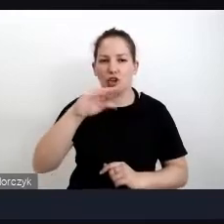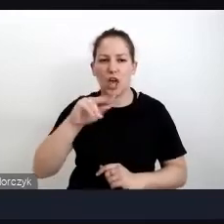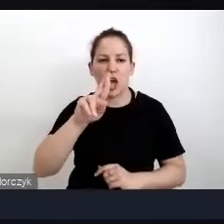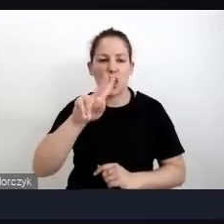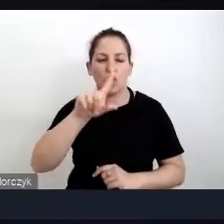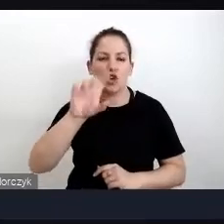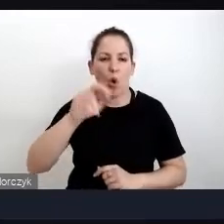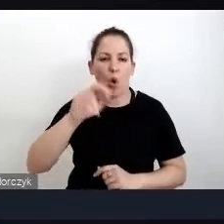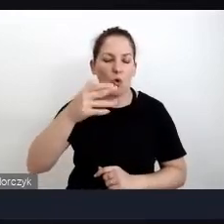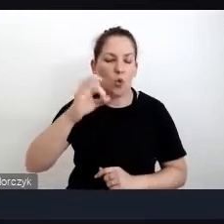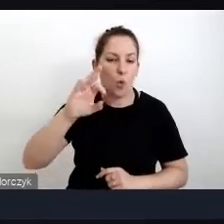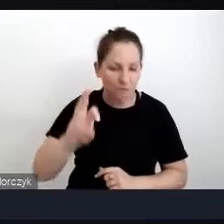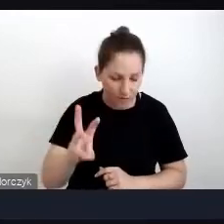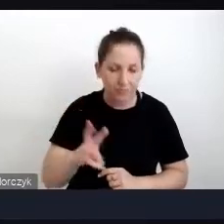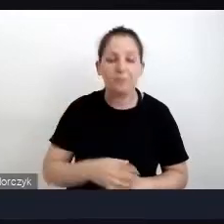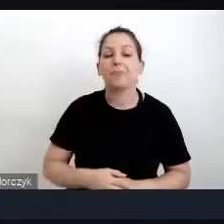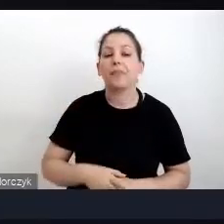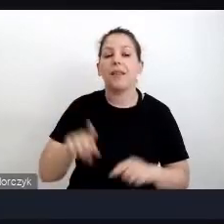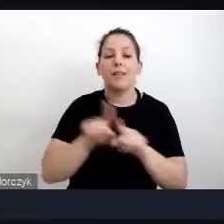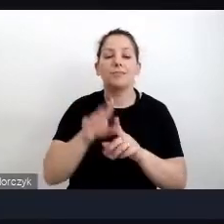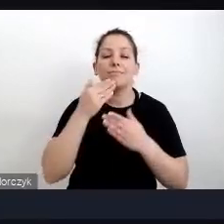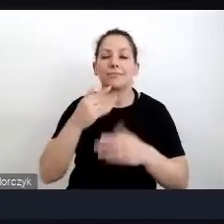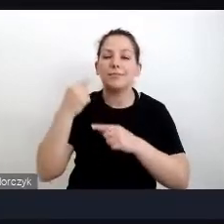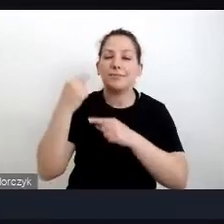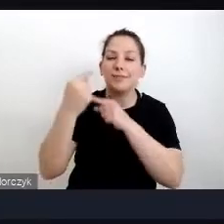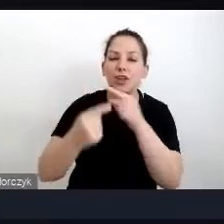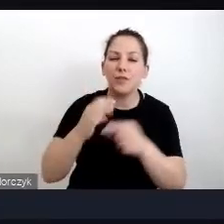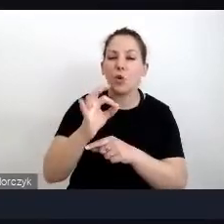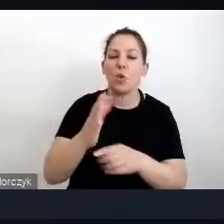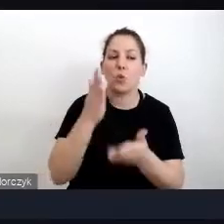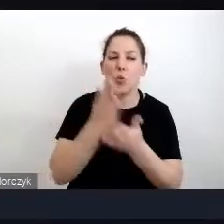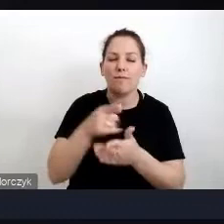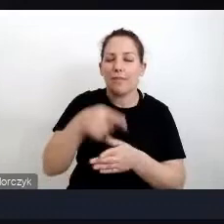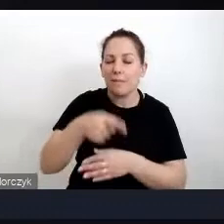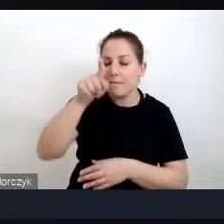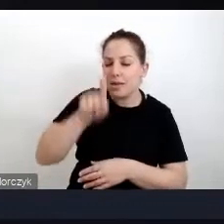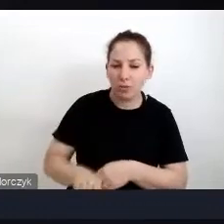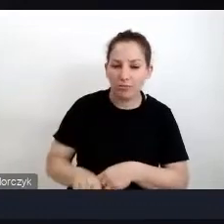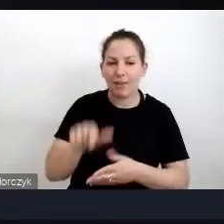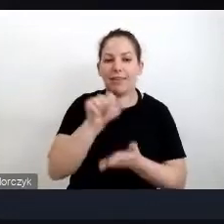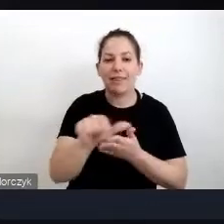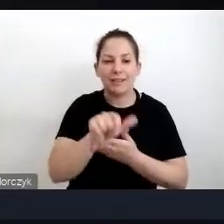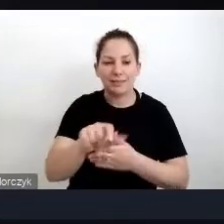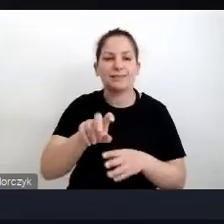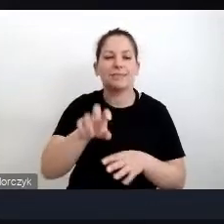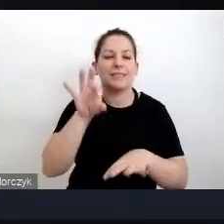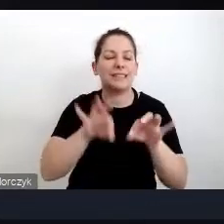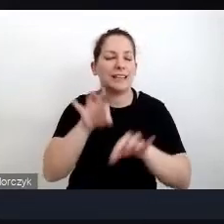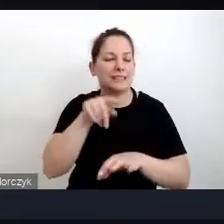Ponadto dziedzictwem odbywającej się już w tym miesiącu 11. Sesji Światowego Forum Miejskiego